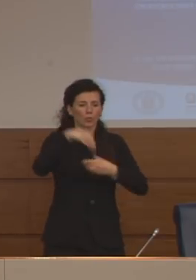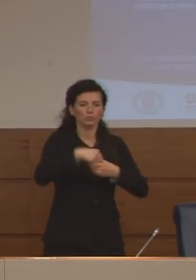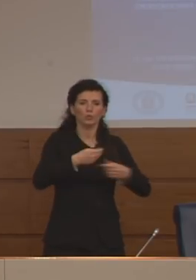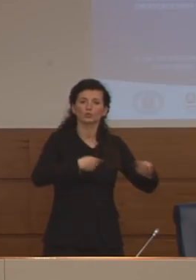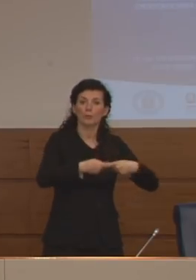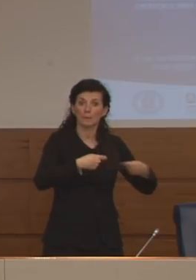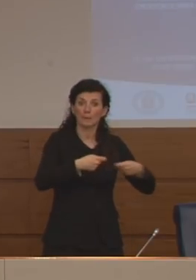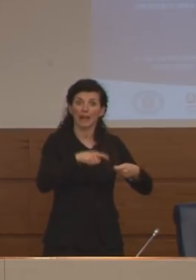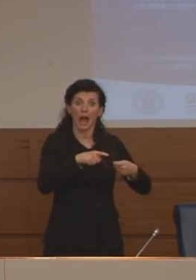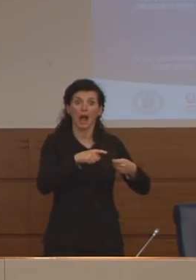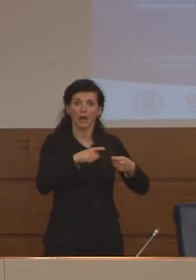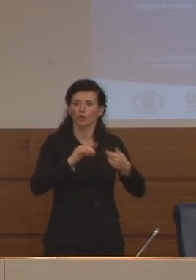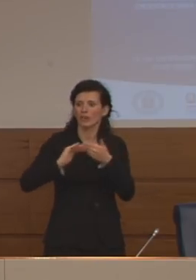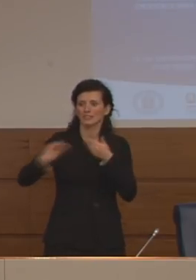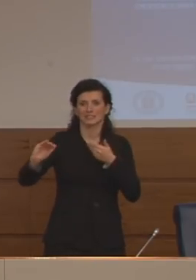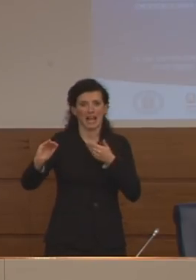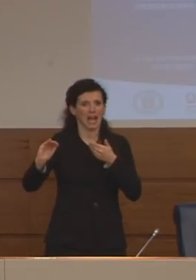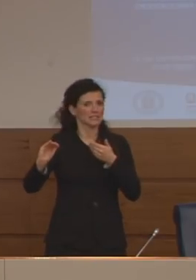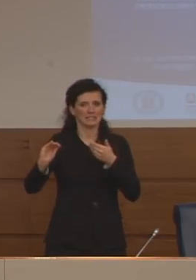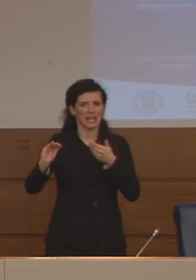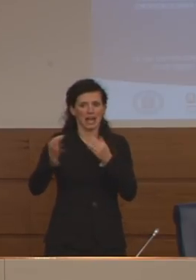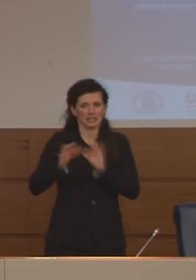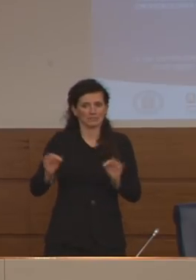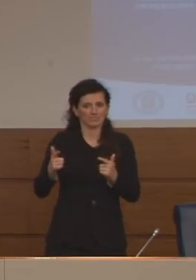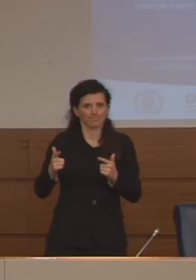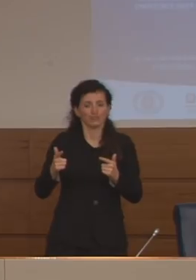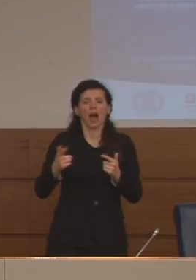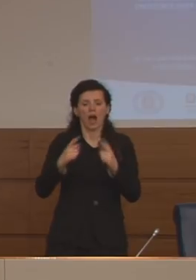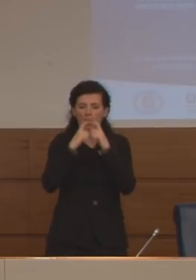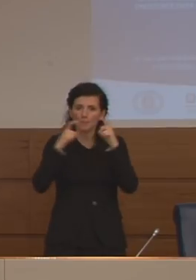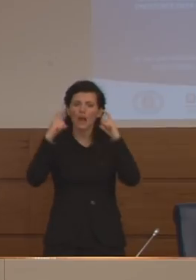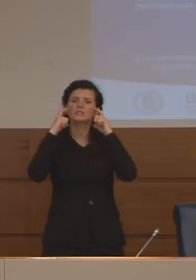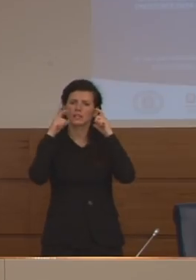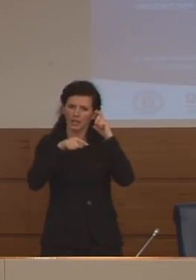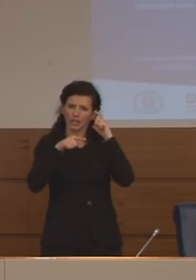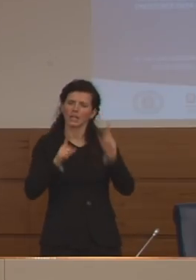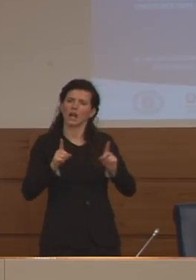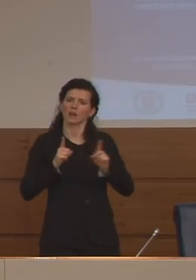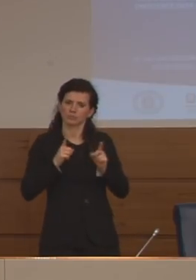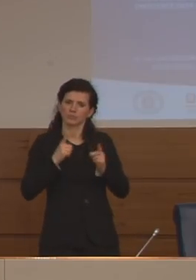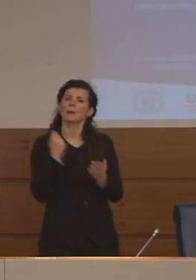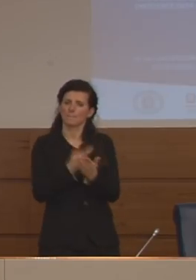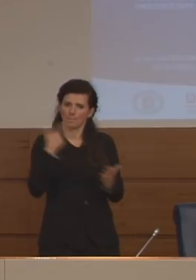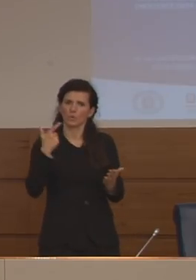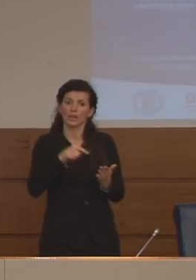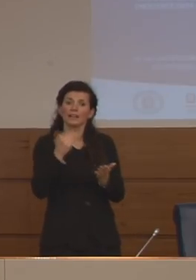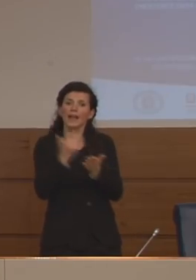Le mascherine sono importanti perché evitano la diffusione del contagio.